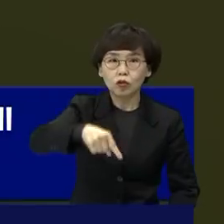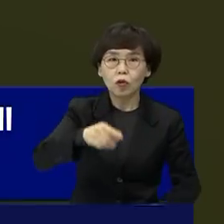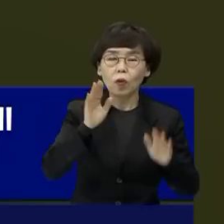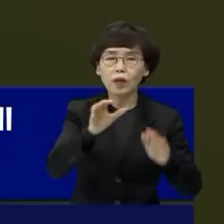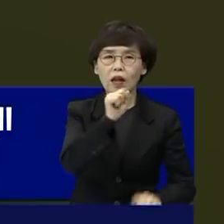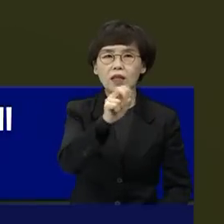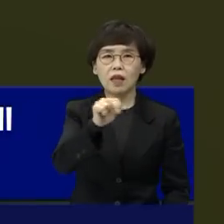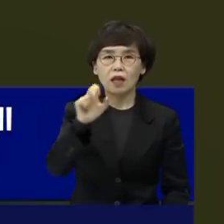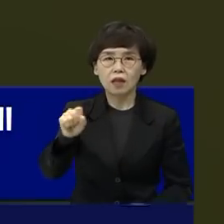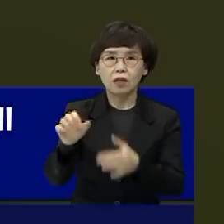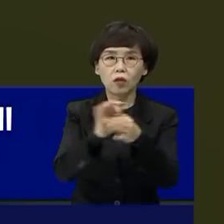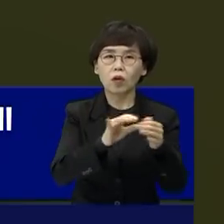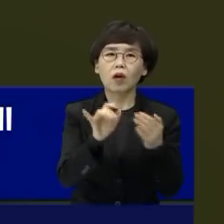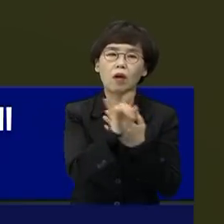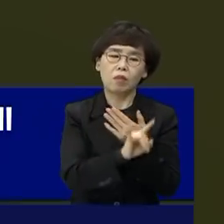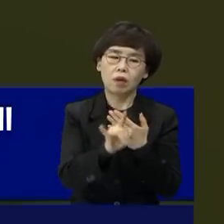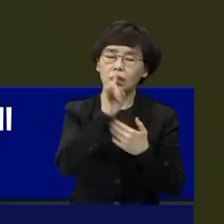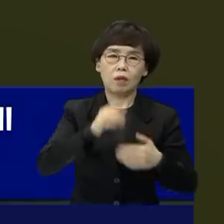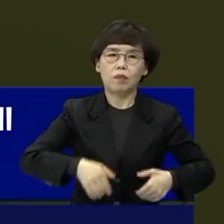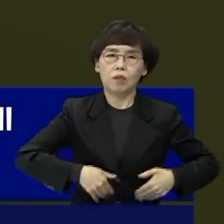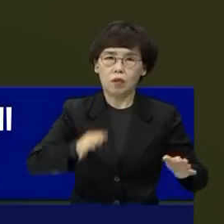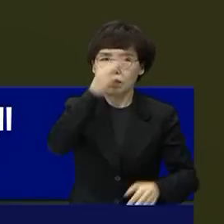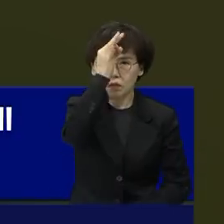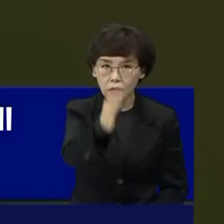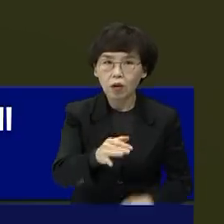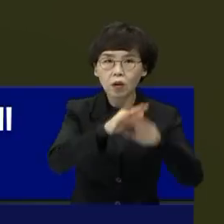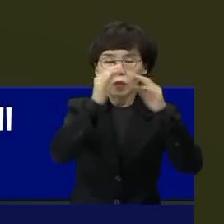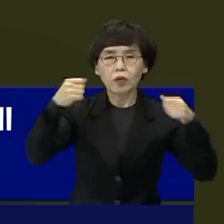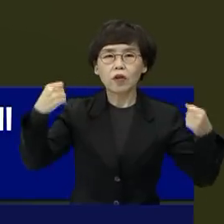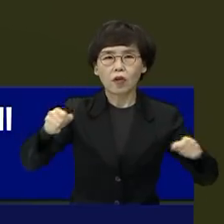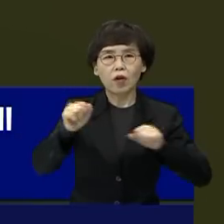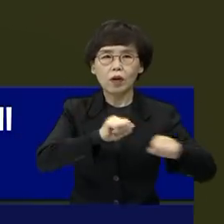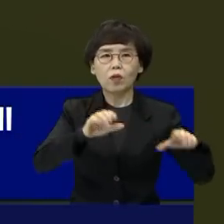없이 죄송하다면서 모든 연예 활동을 중단하고 자숙하는 시간을 갖겠다고